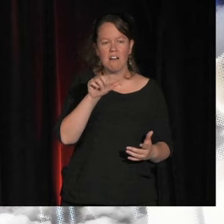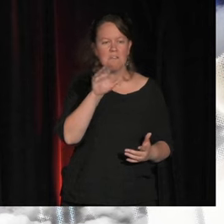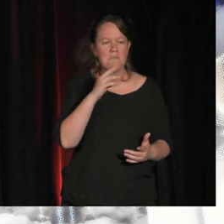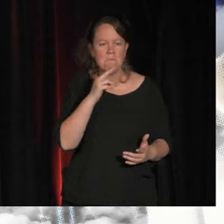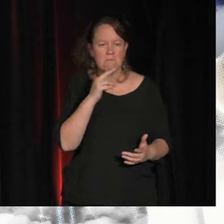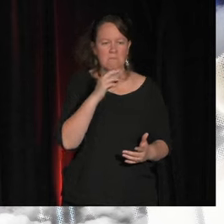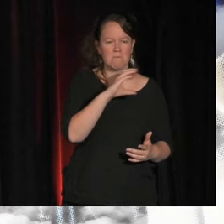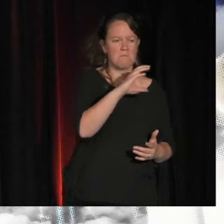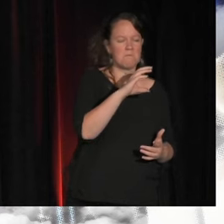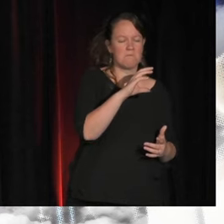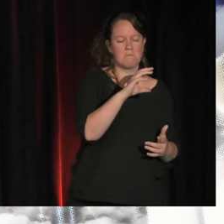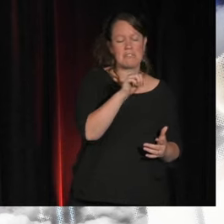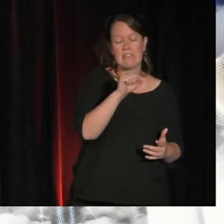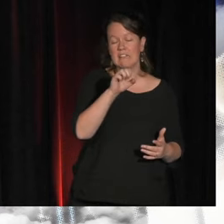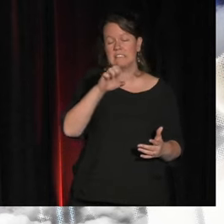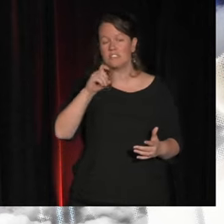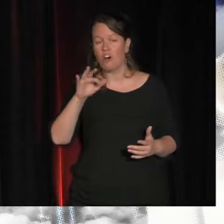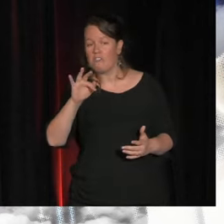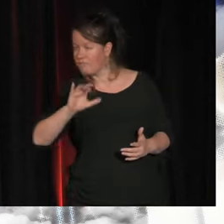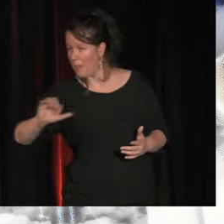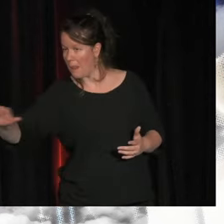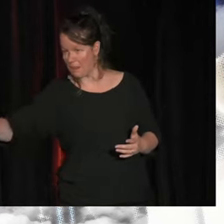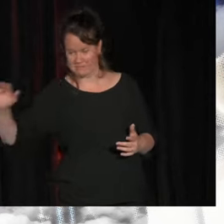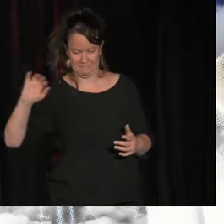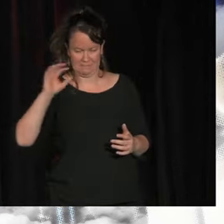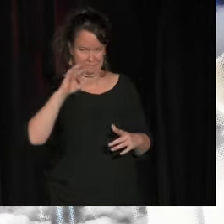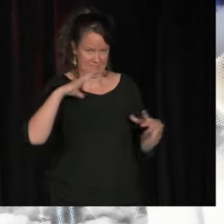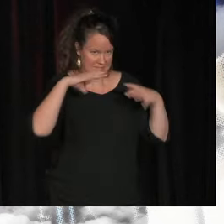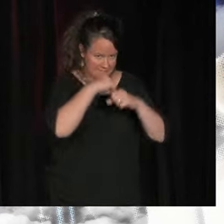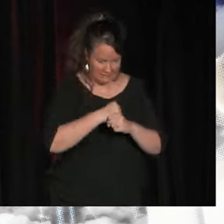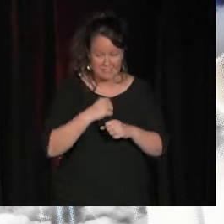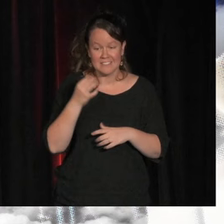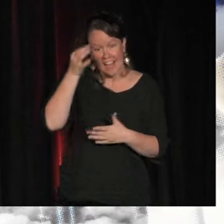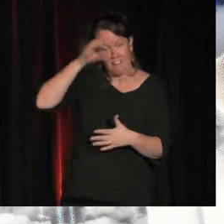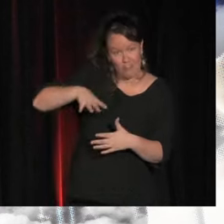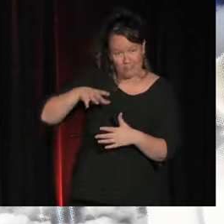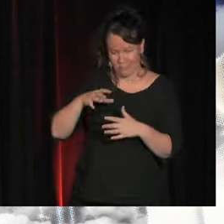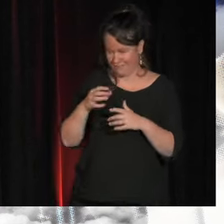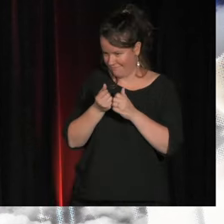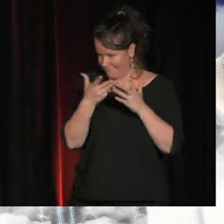et ce n'est pas vous qui allez m'aider. Mais bref, ils ont inventé un groupe avec des personnages féminins de